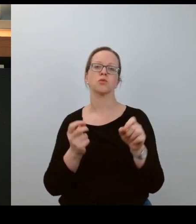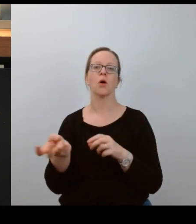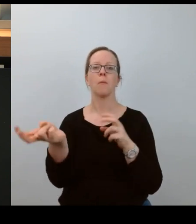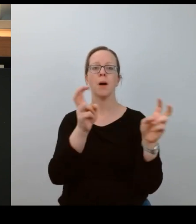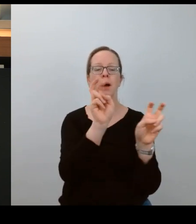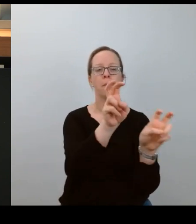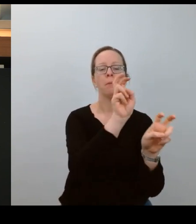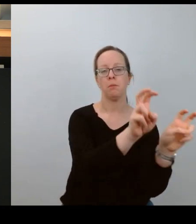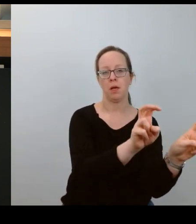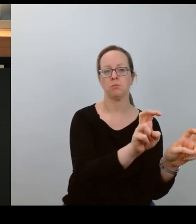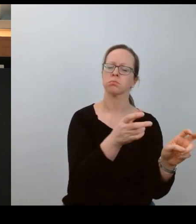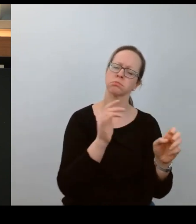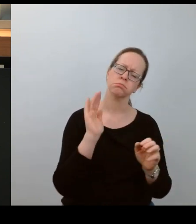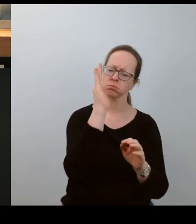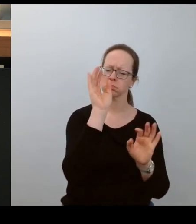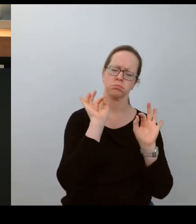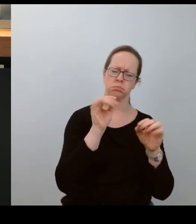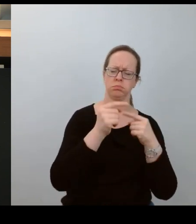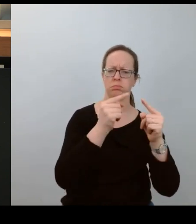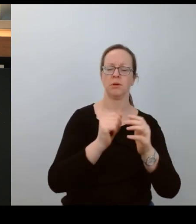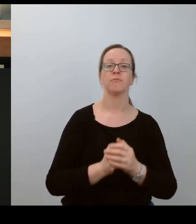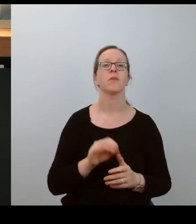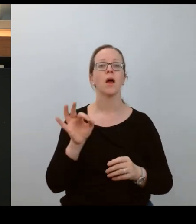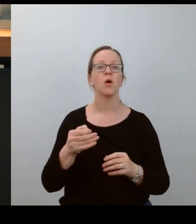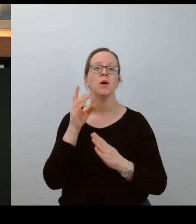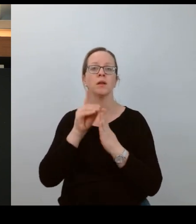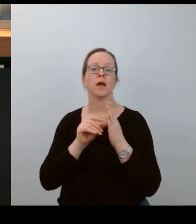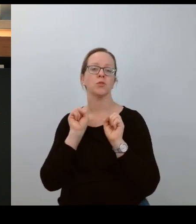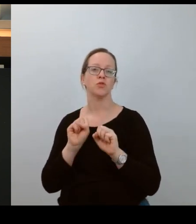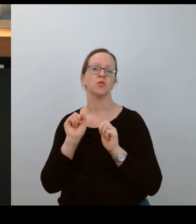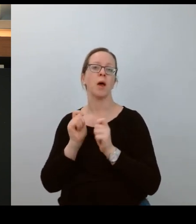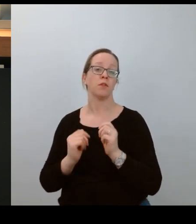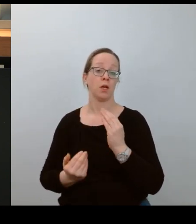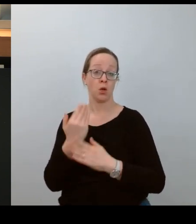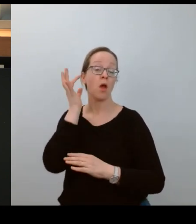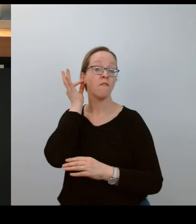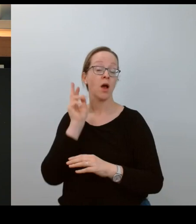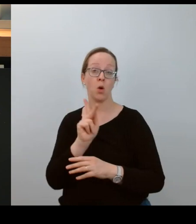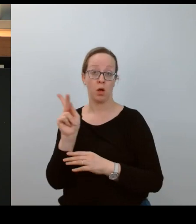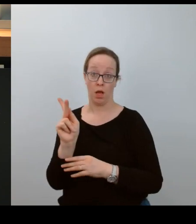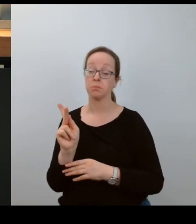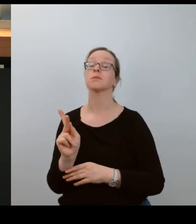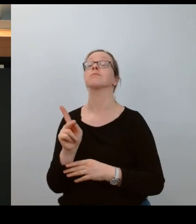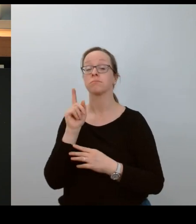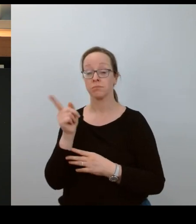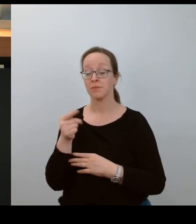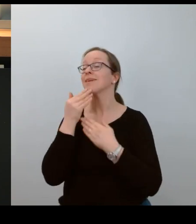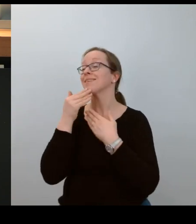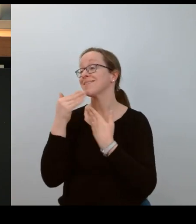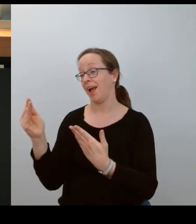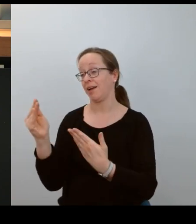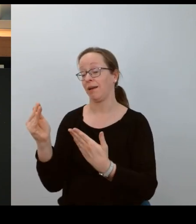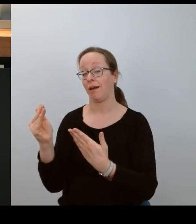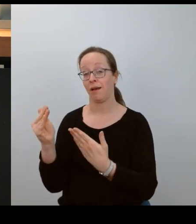Auch die zivilgesellschaftlichen Akteure möchte ich noch nennen. Ohne das ständige Drängen auf die Durchsetzung und Verbesserung des Datenschutzes werden wir hier in